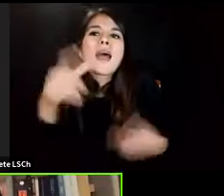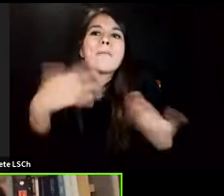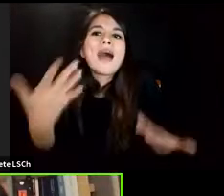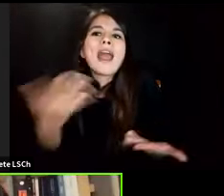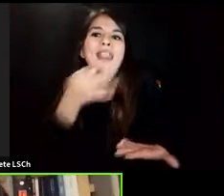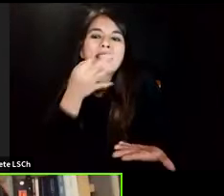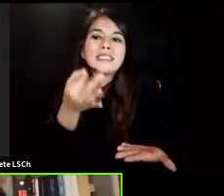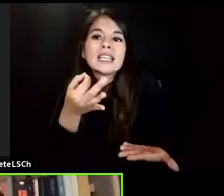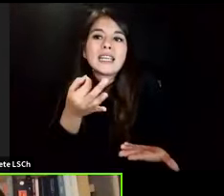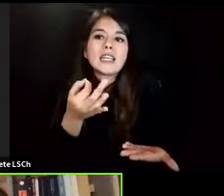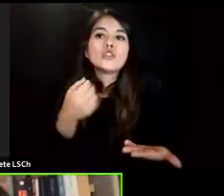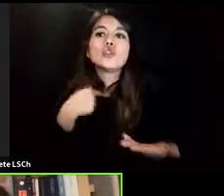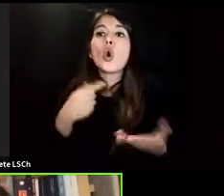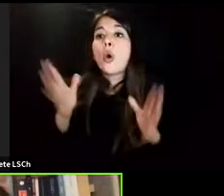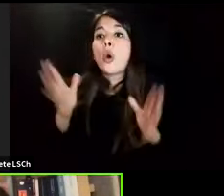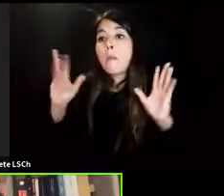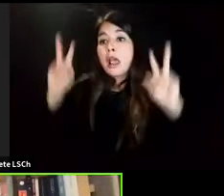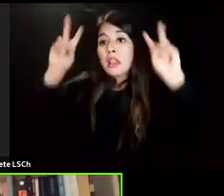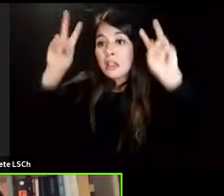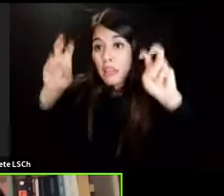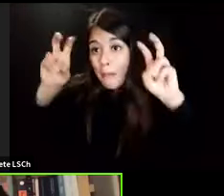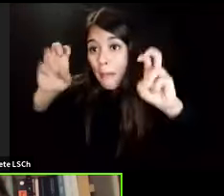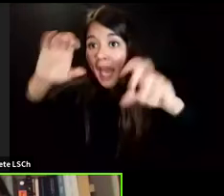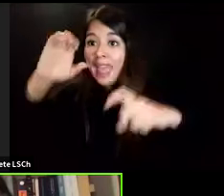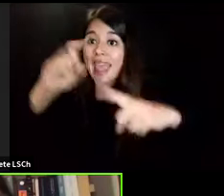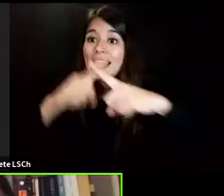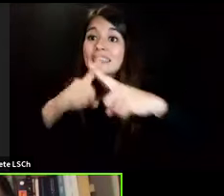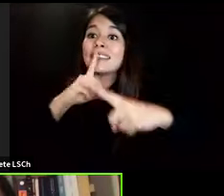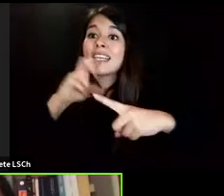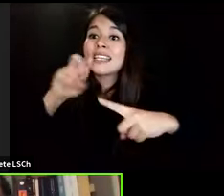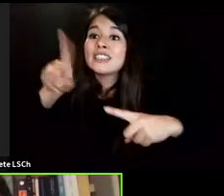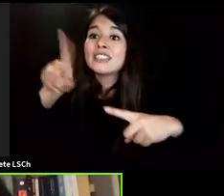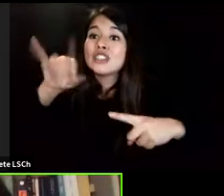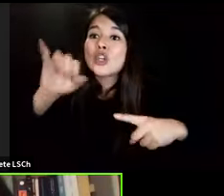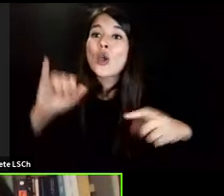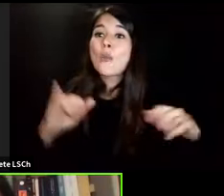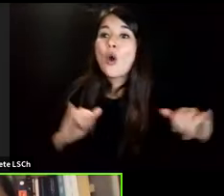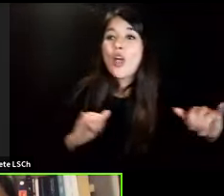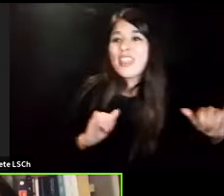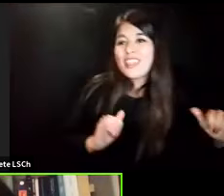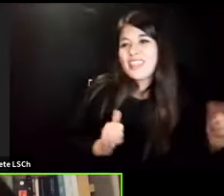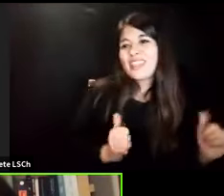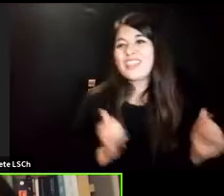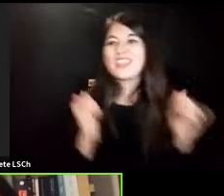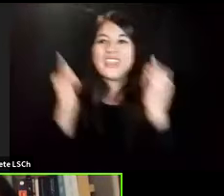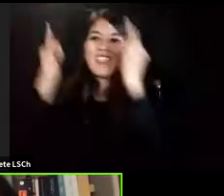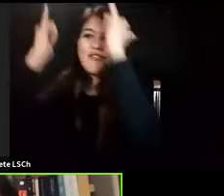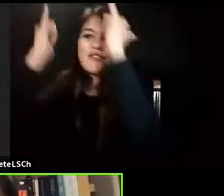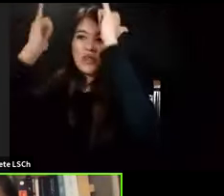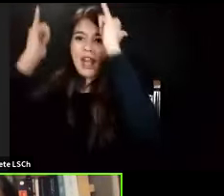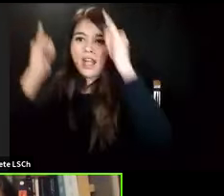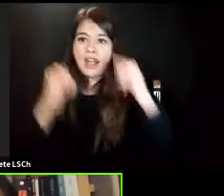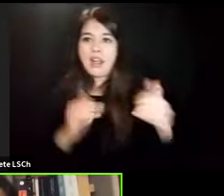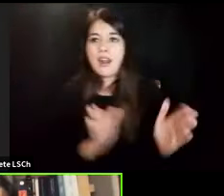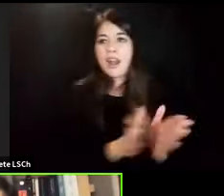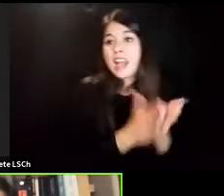extensión como que está haciendo me disfrutar la experiencia la lectura mucho más la está llevando mucho más lejos y en ese sentido si estoy de